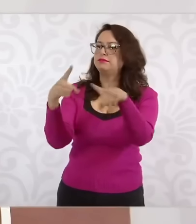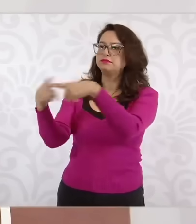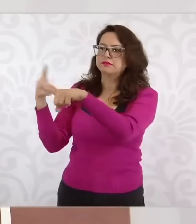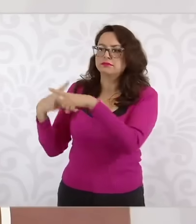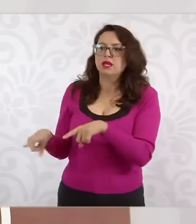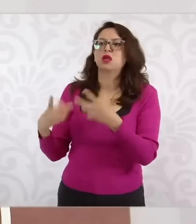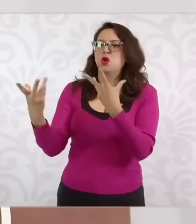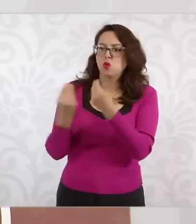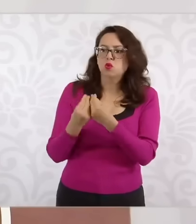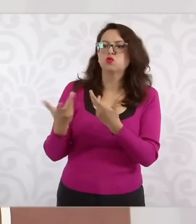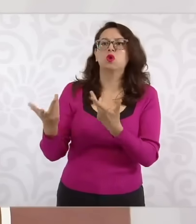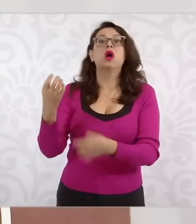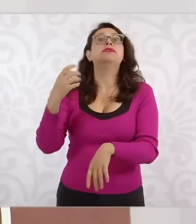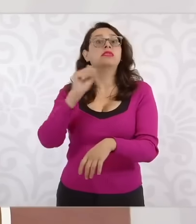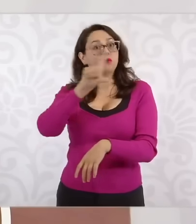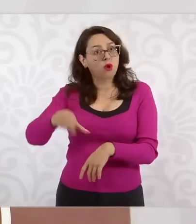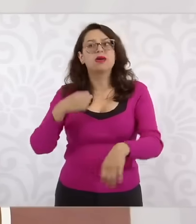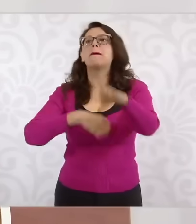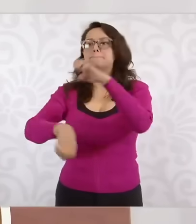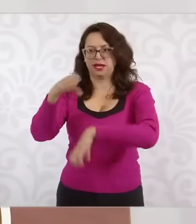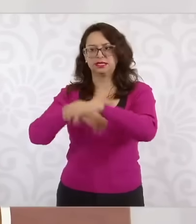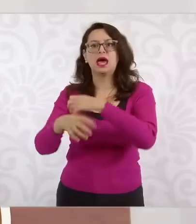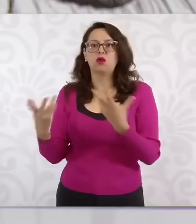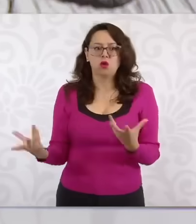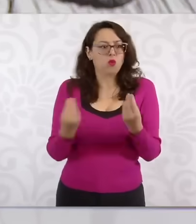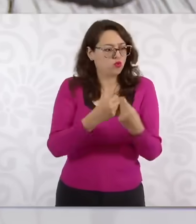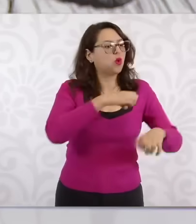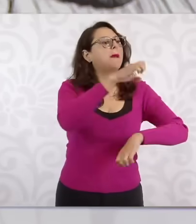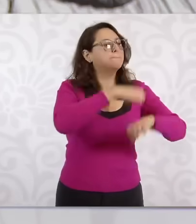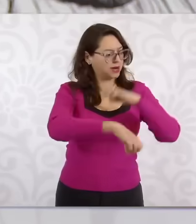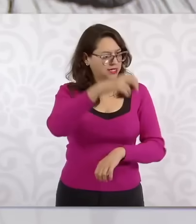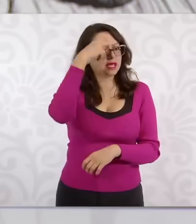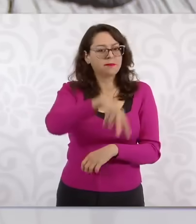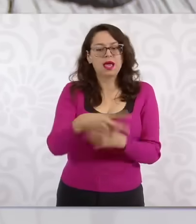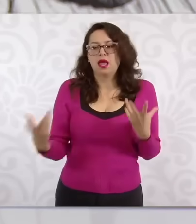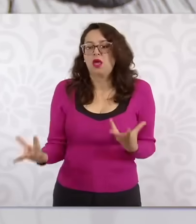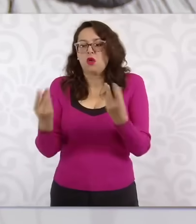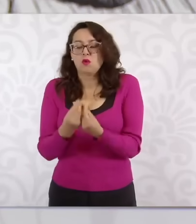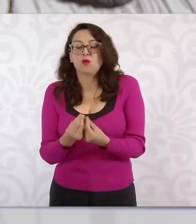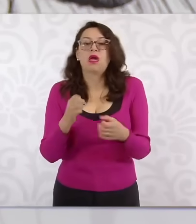reunieron con empresarios mexicanos para ver las acciones complementarias de nuestras economías.